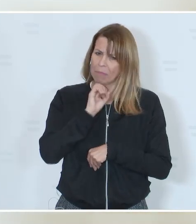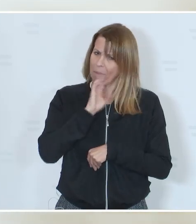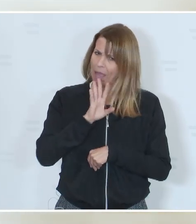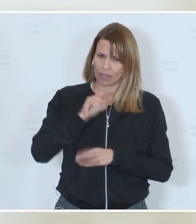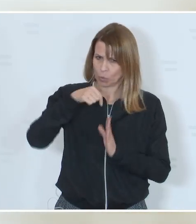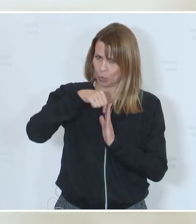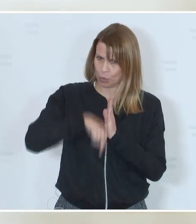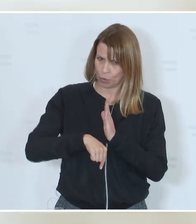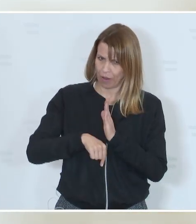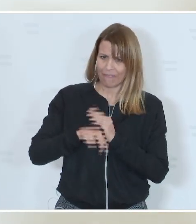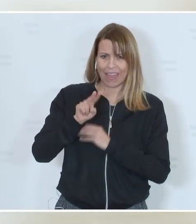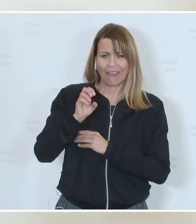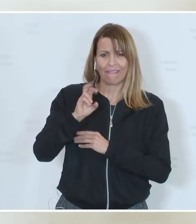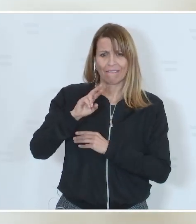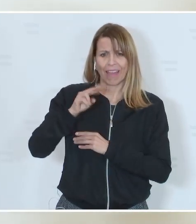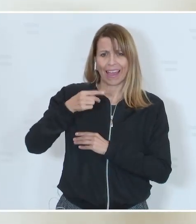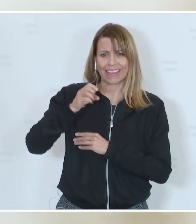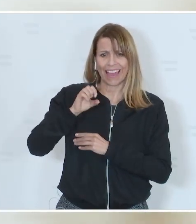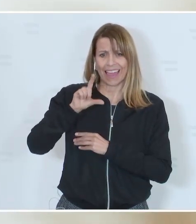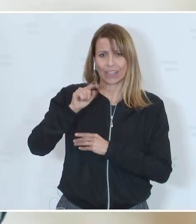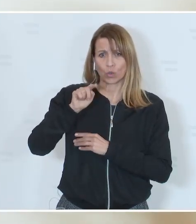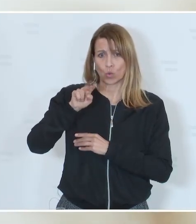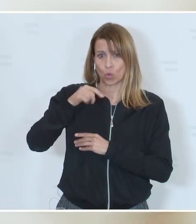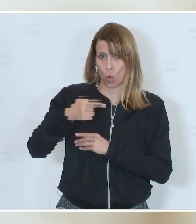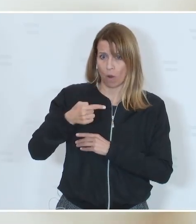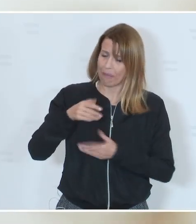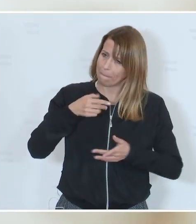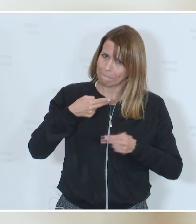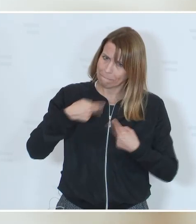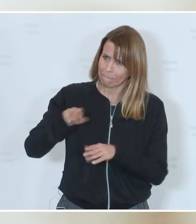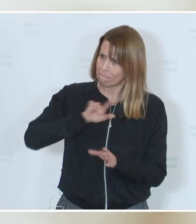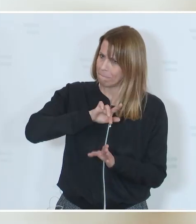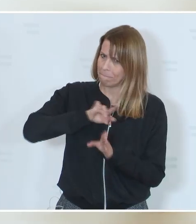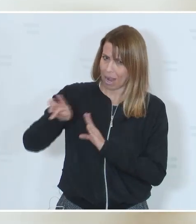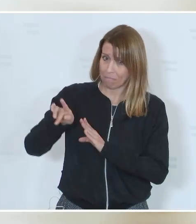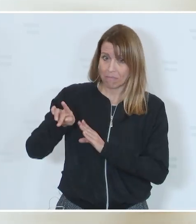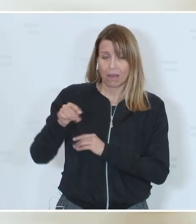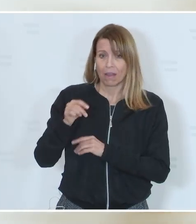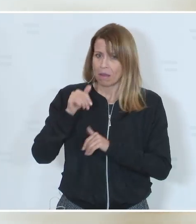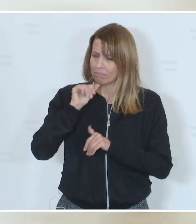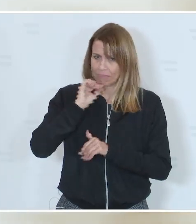Vergeltung meine, aber die Toten in Gazastreifen sprechen für sich selbst. Das heißt, hier werden